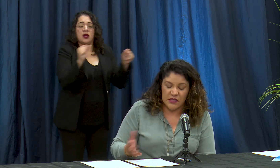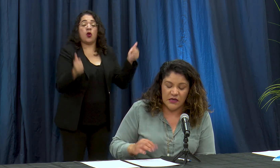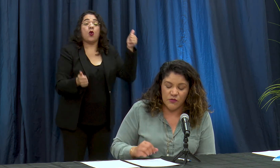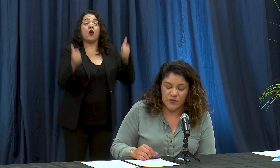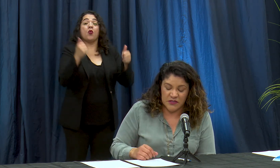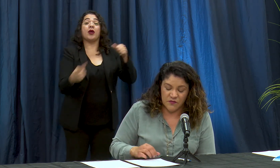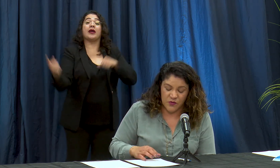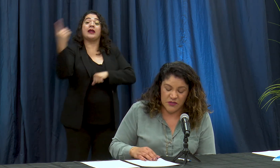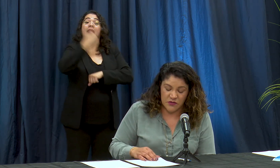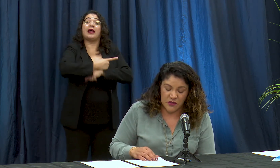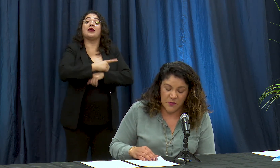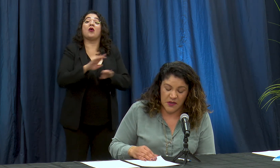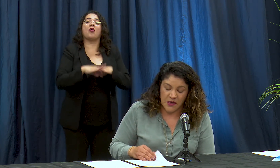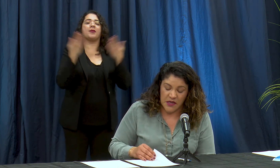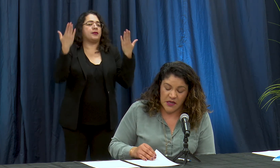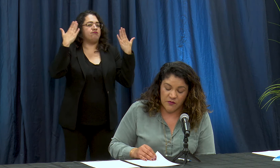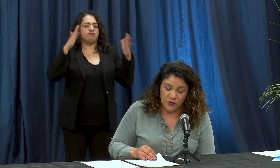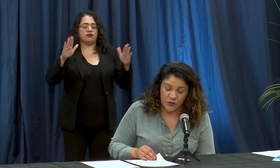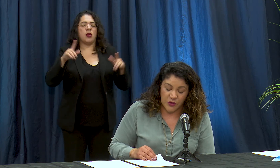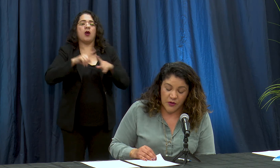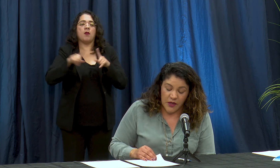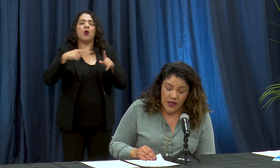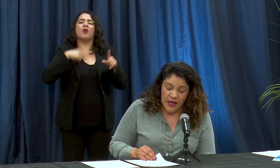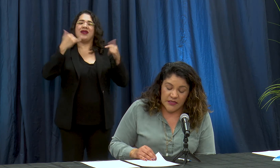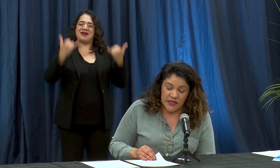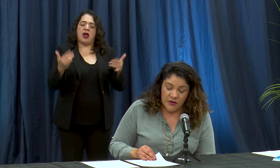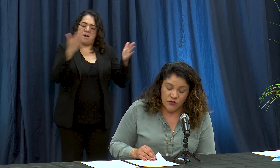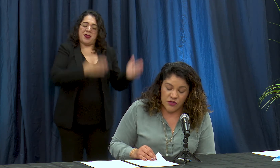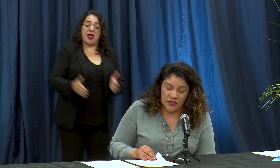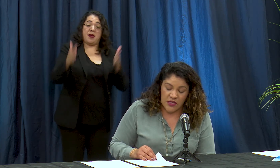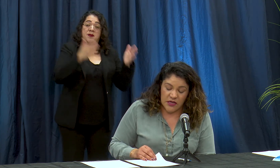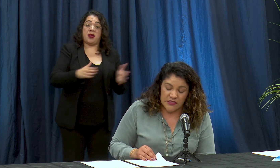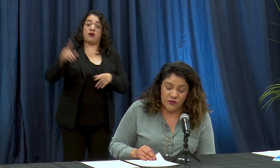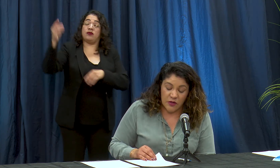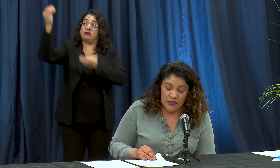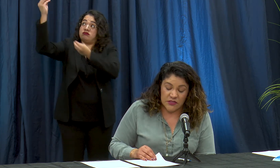tendremos más información también en el futuro este algunos de las at oles a